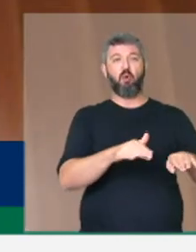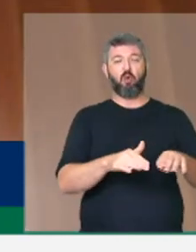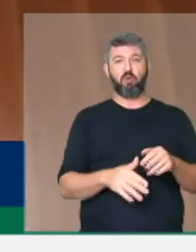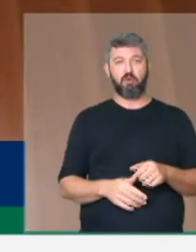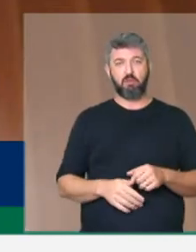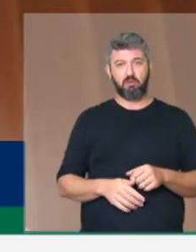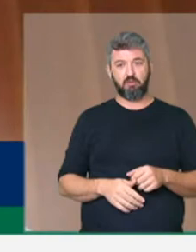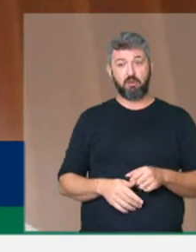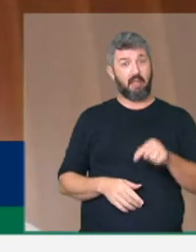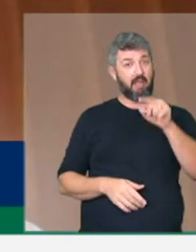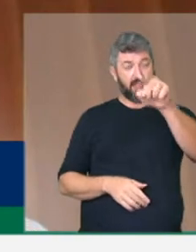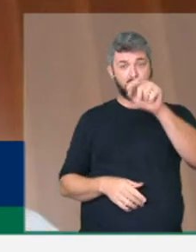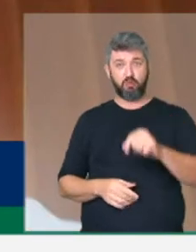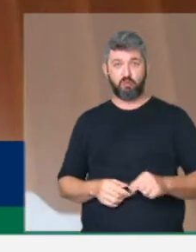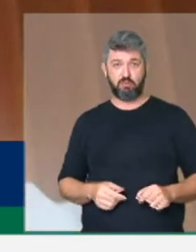[PRESIDENTE]: